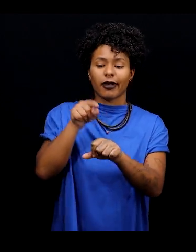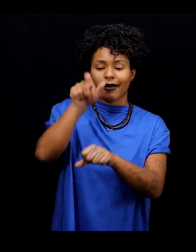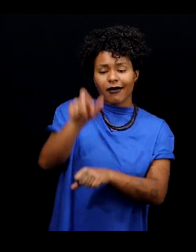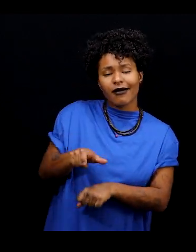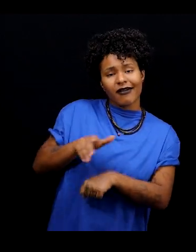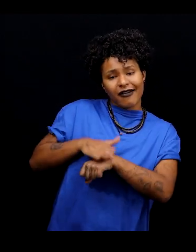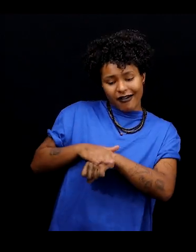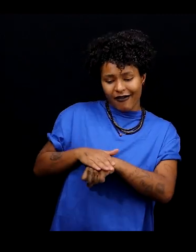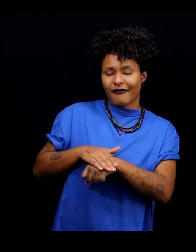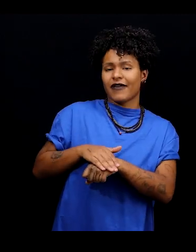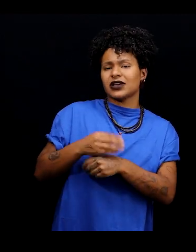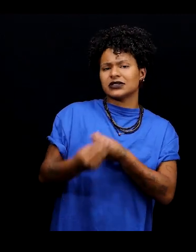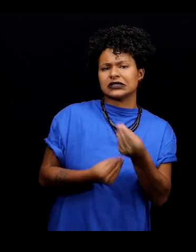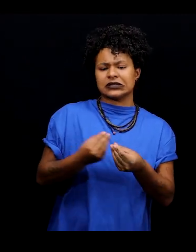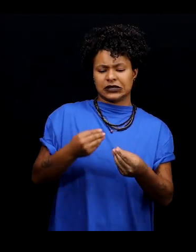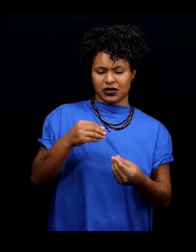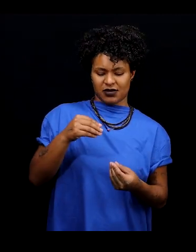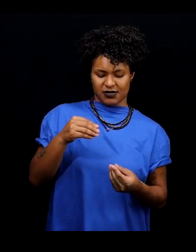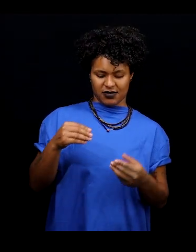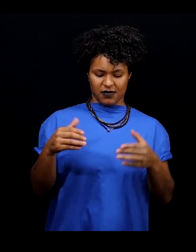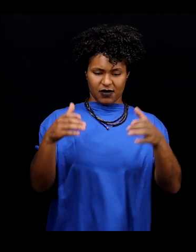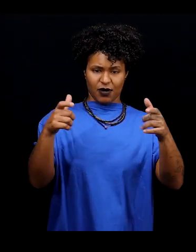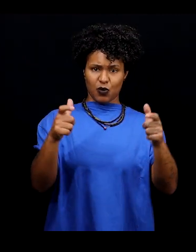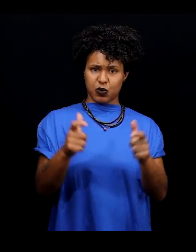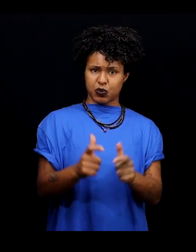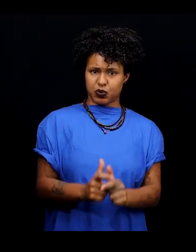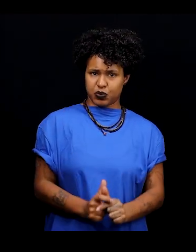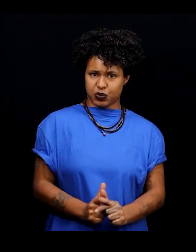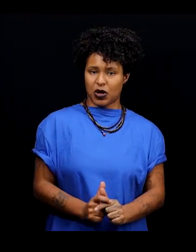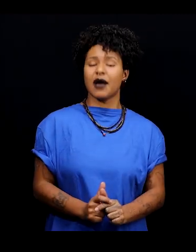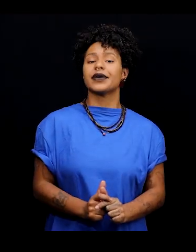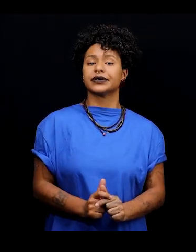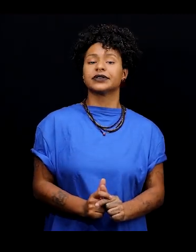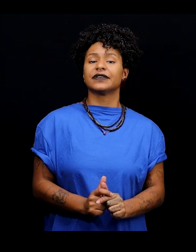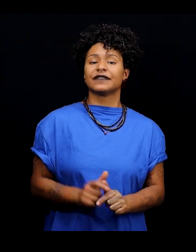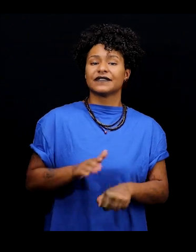que fizesse estes cones com maior qualidade.